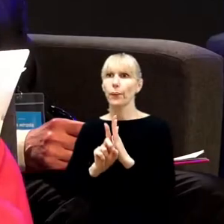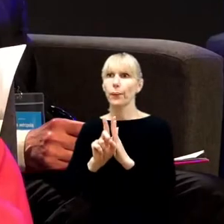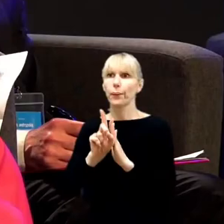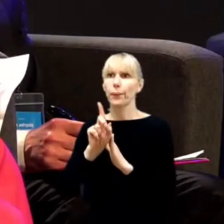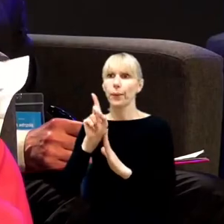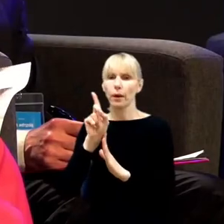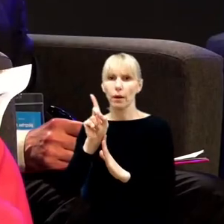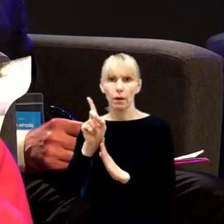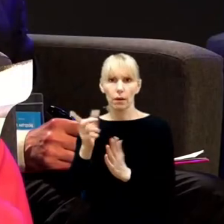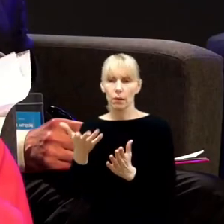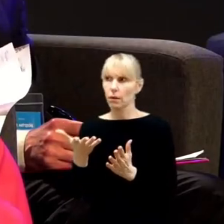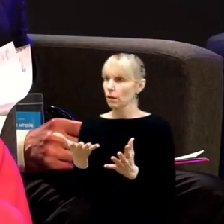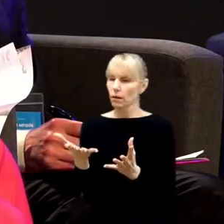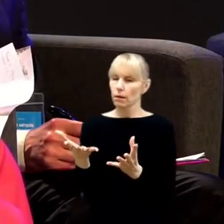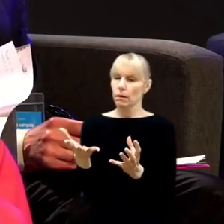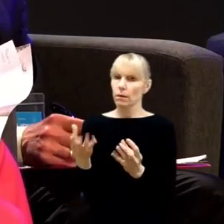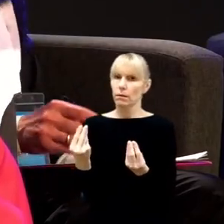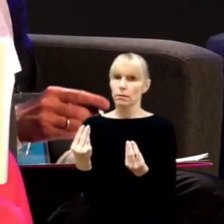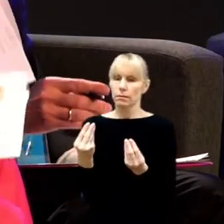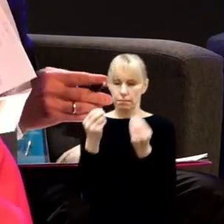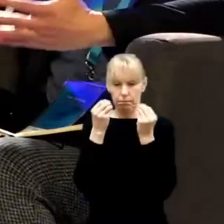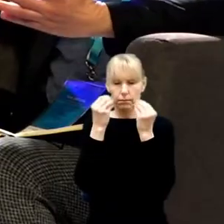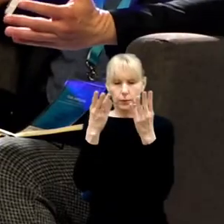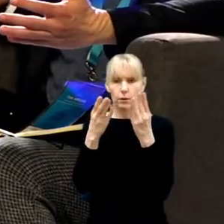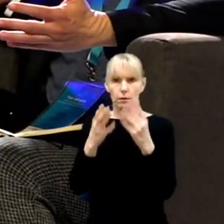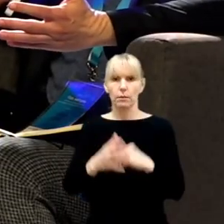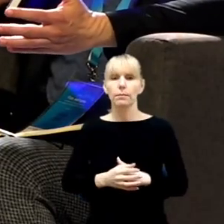No powiedzmy sobie otwartym tekstem, ludzie zaczęli mówić, po co mi ten najem,